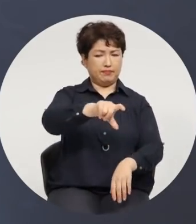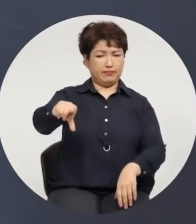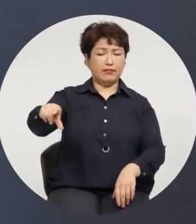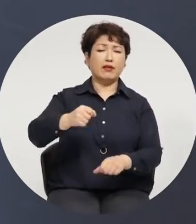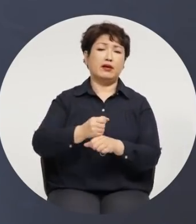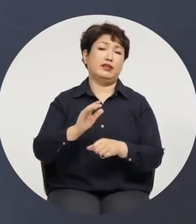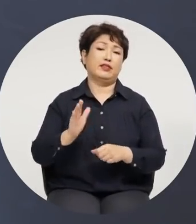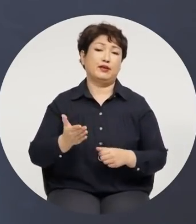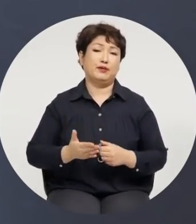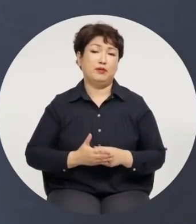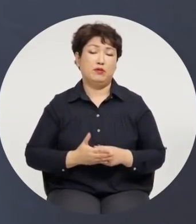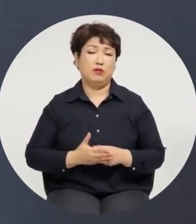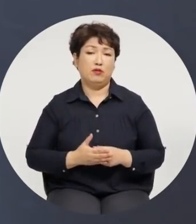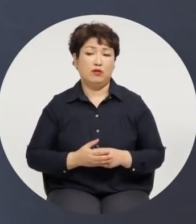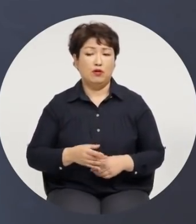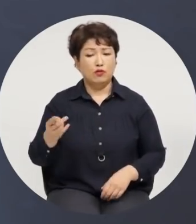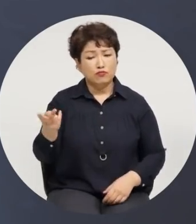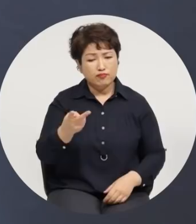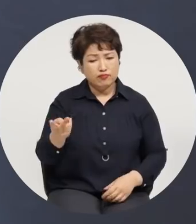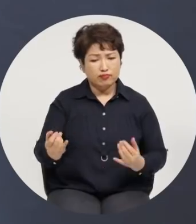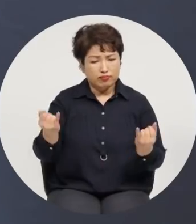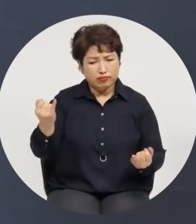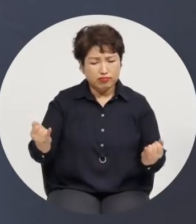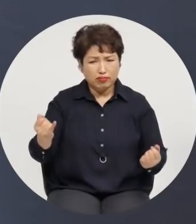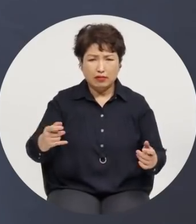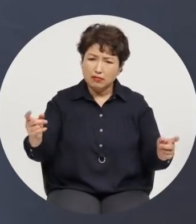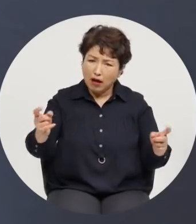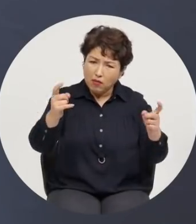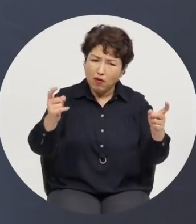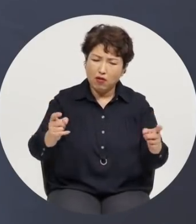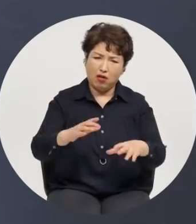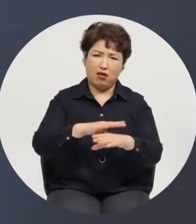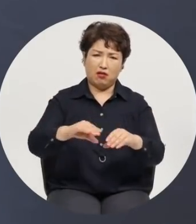그러면 자기들끼리 싸우든지 말든지 하겠죠